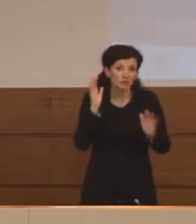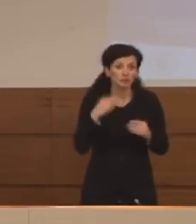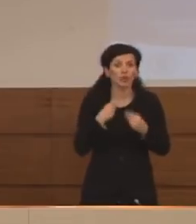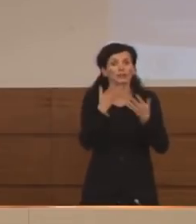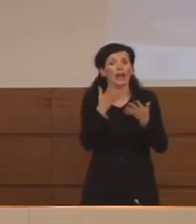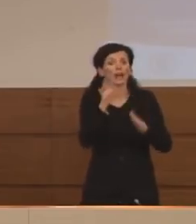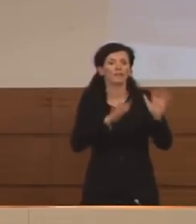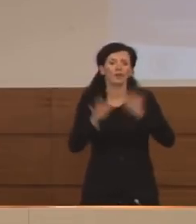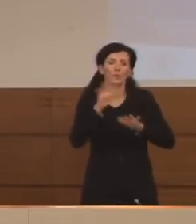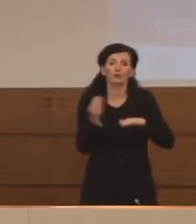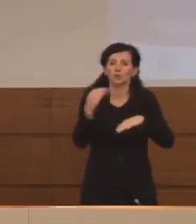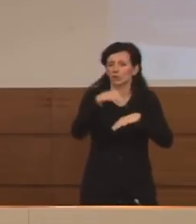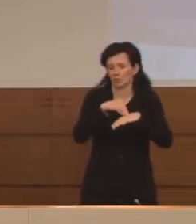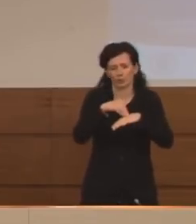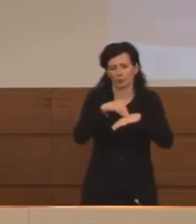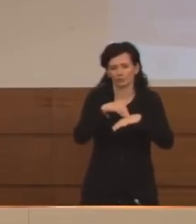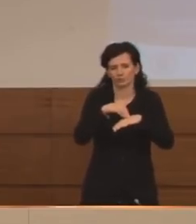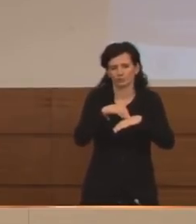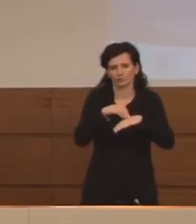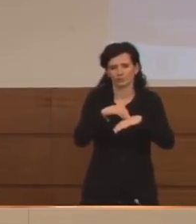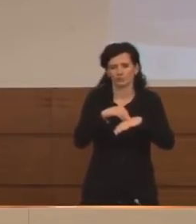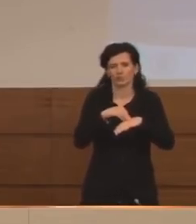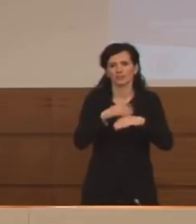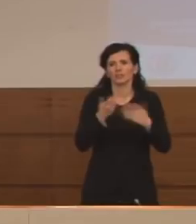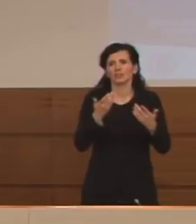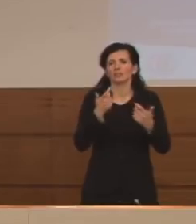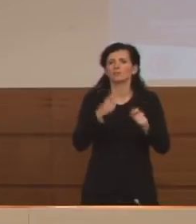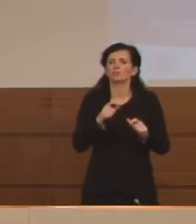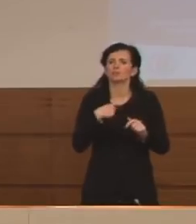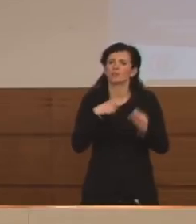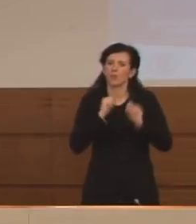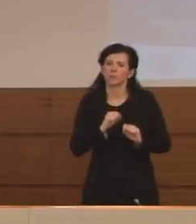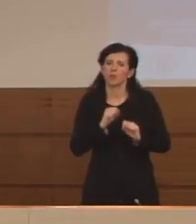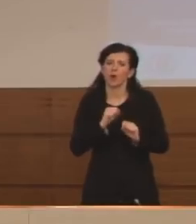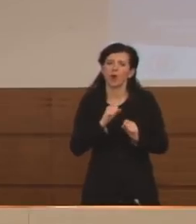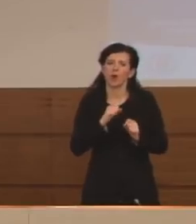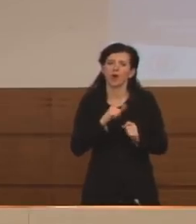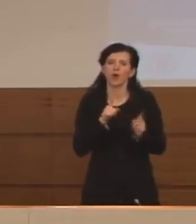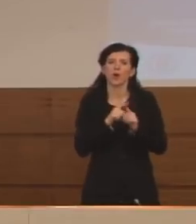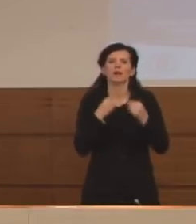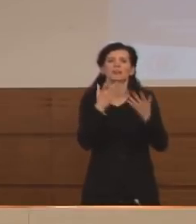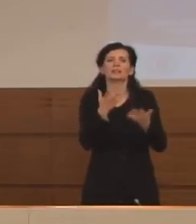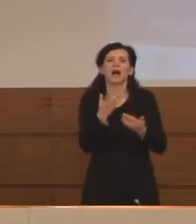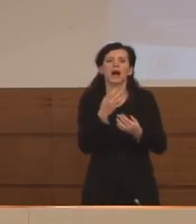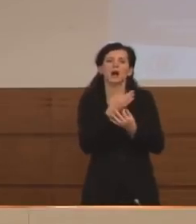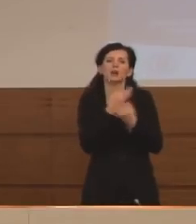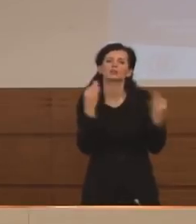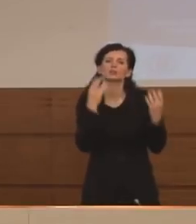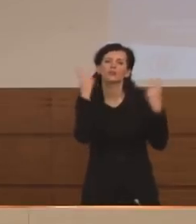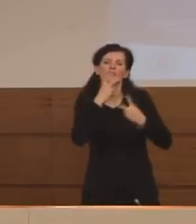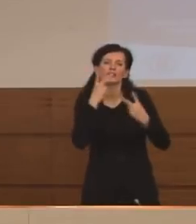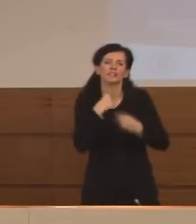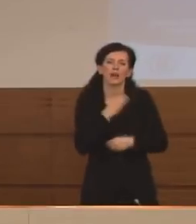perché potrei essere assolutamente sconfessato nei ragionamenti che potrei fare.